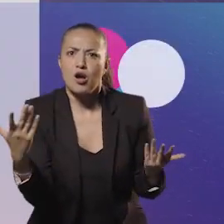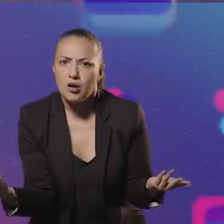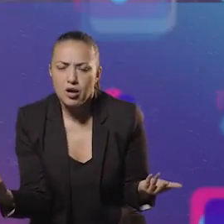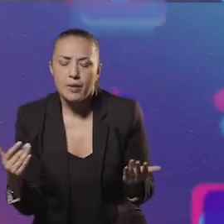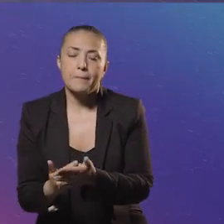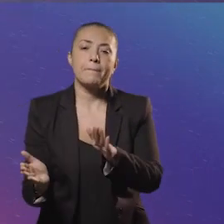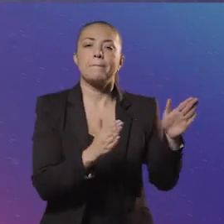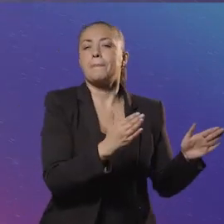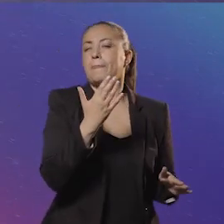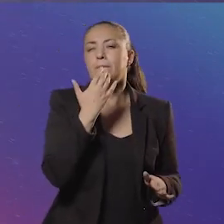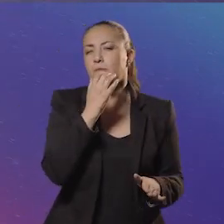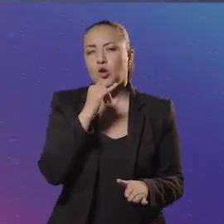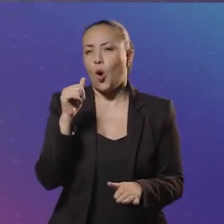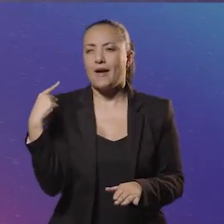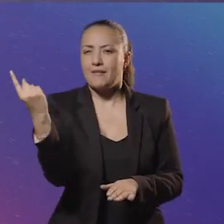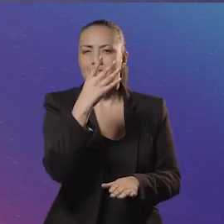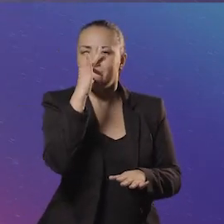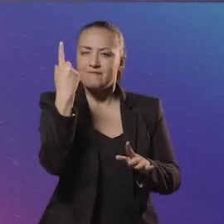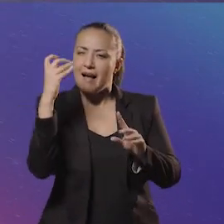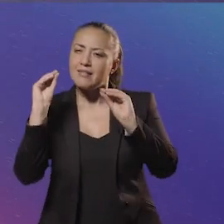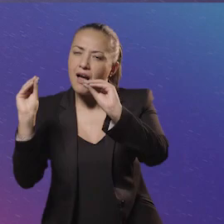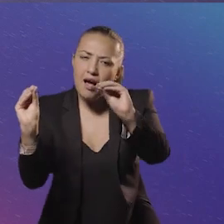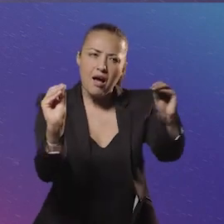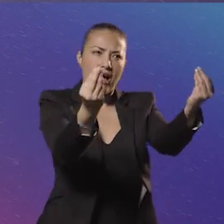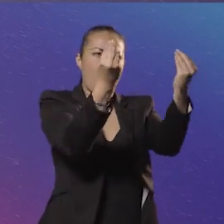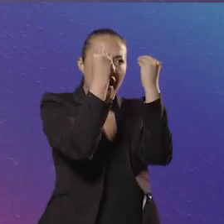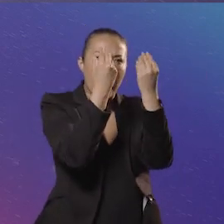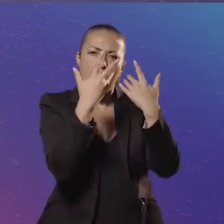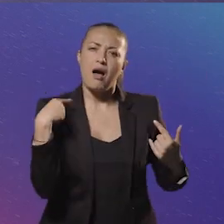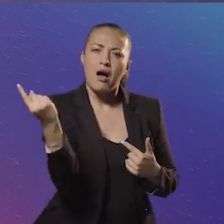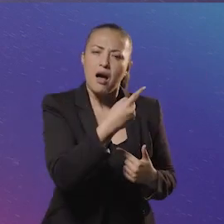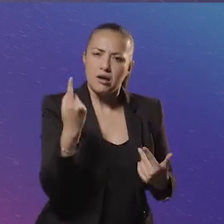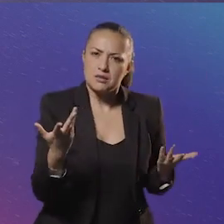No se nos enseña, por ejemplo, que es posible y necesario